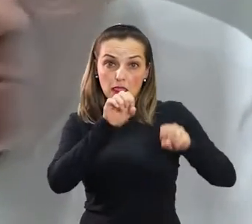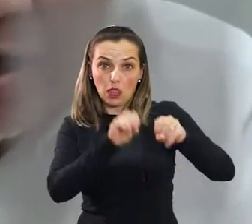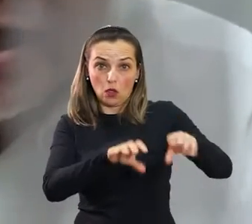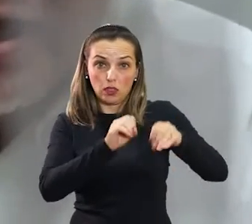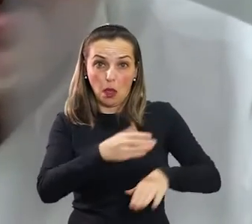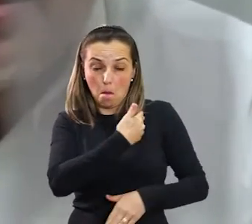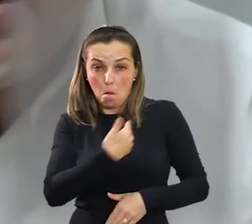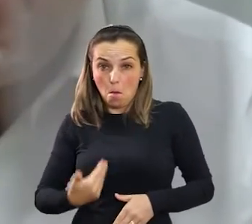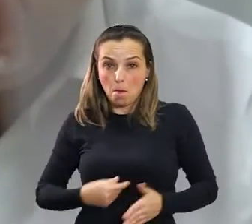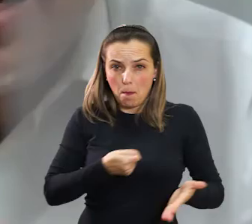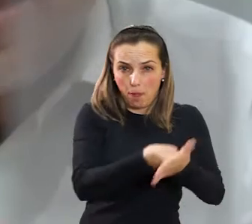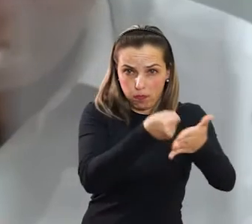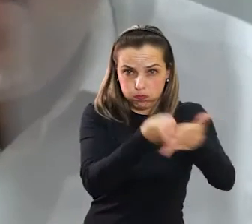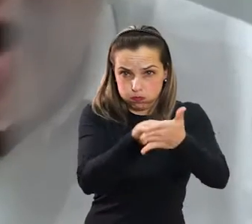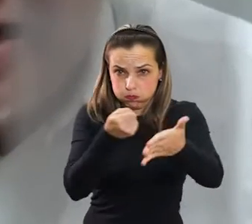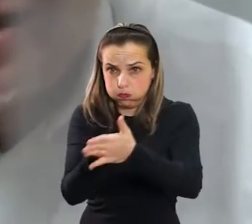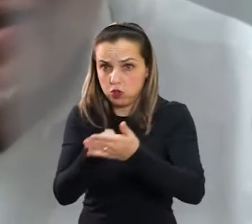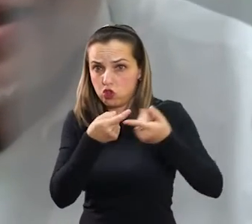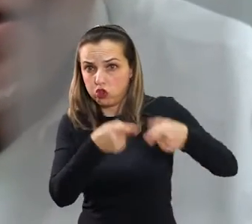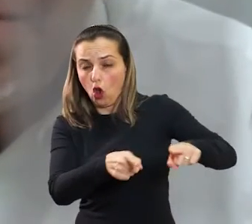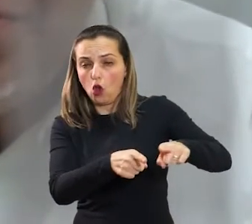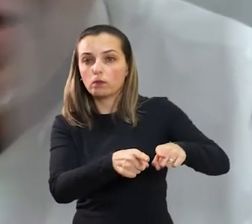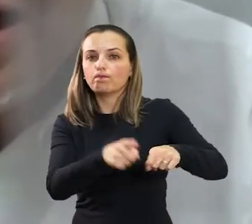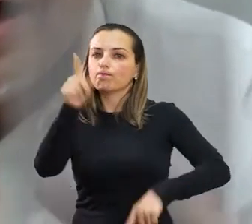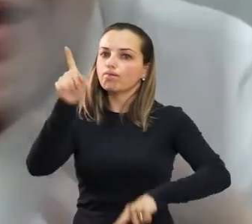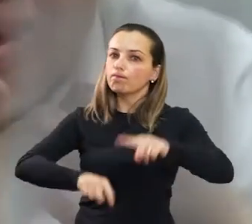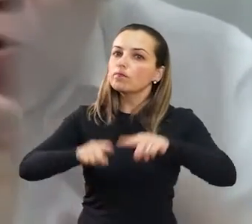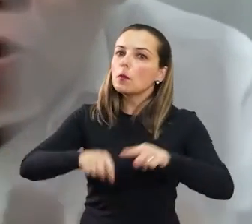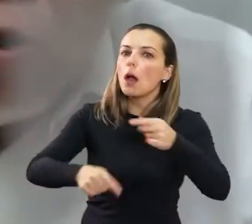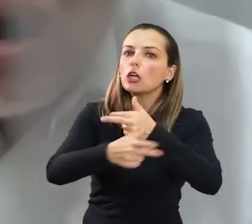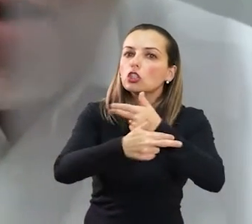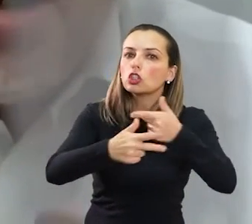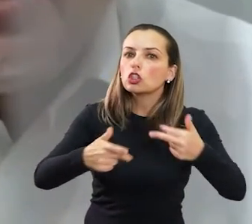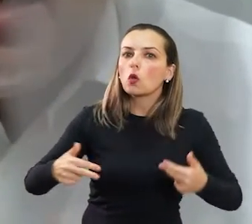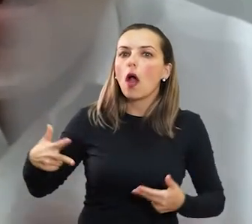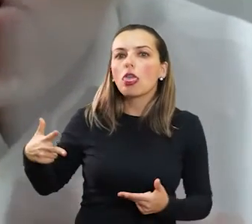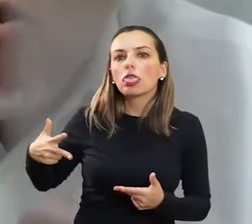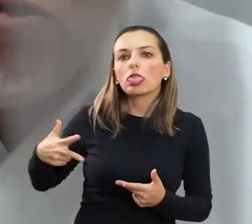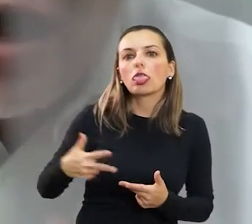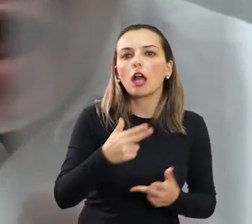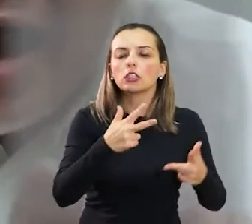presidente da república faz diuturnamente contra a educação